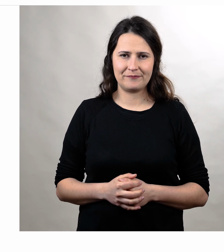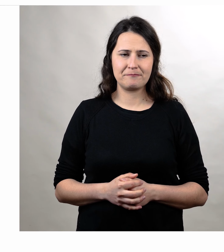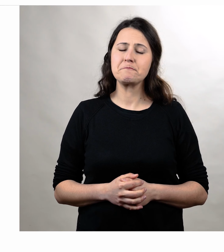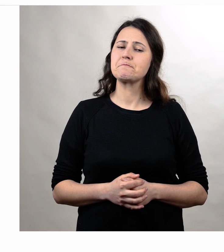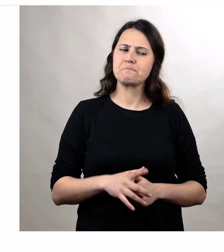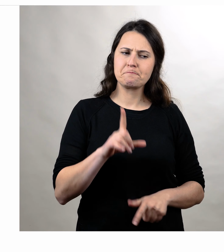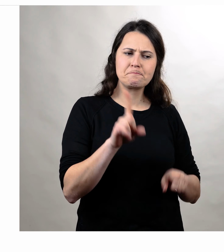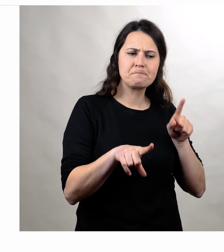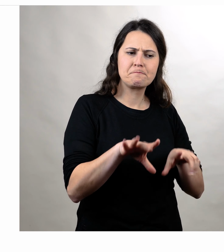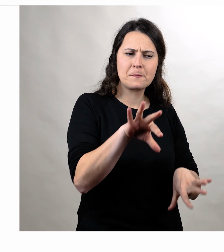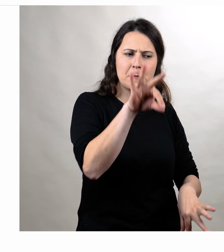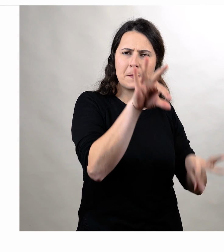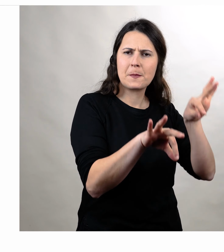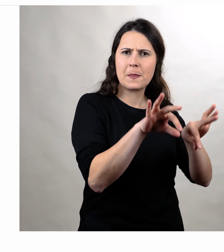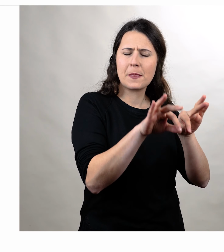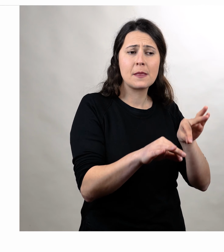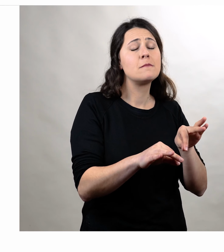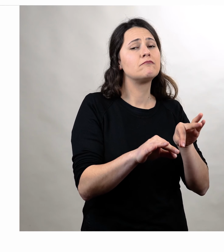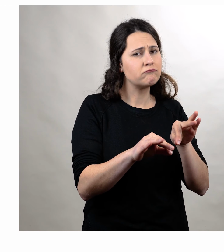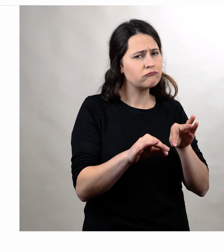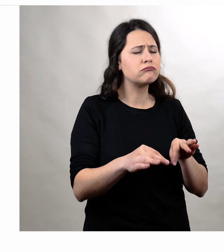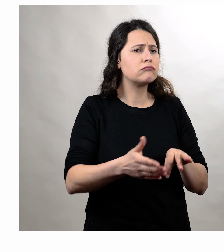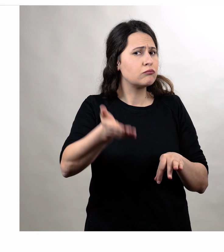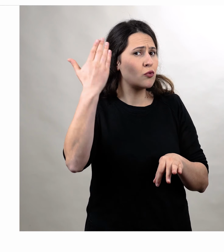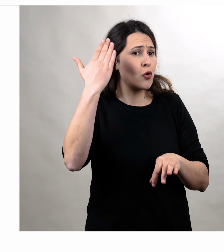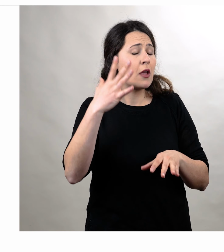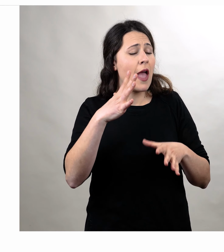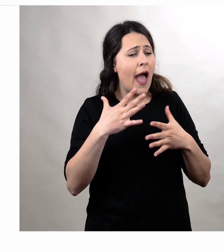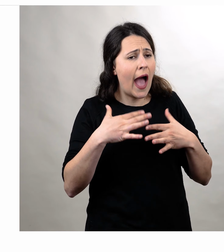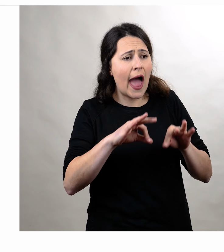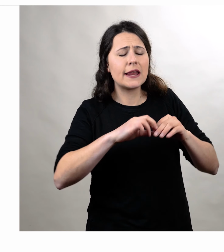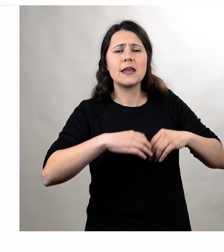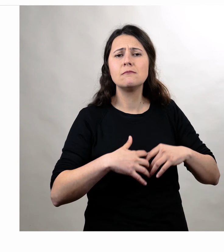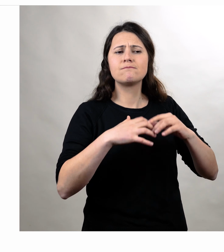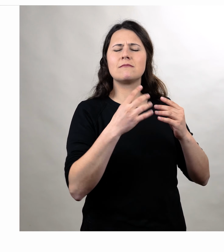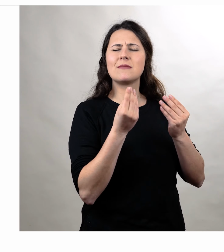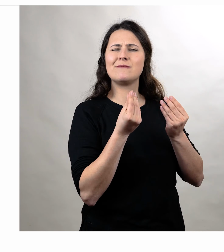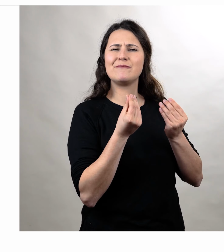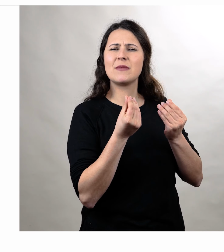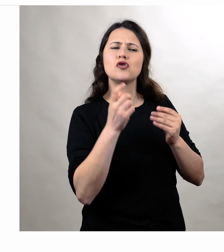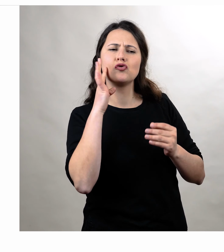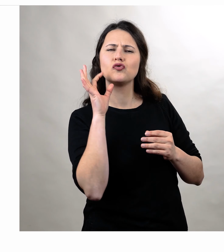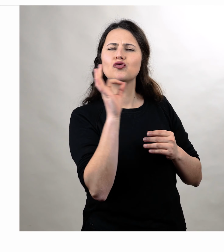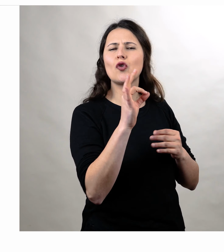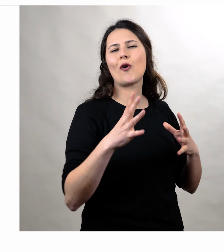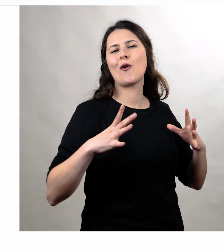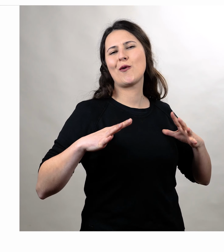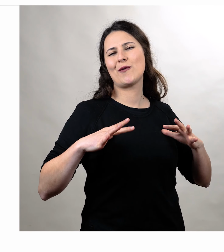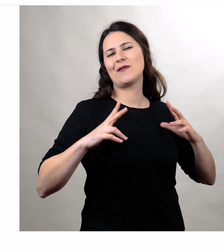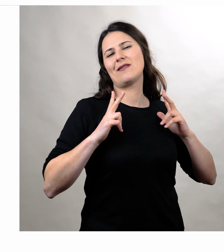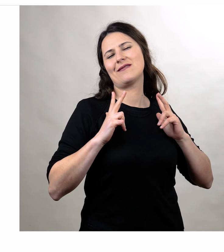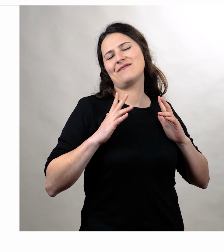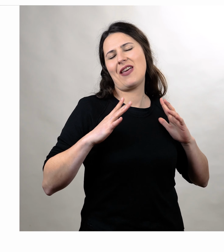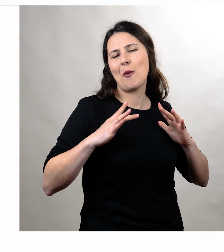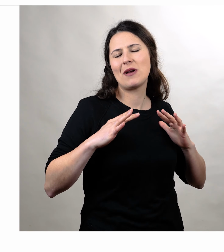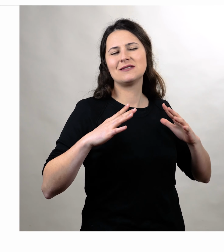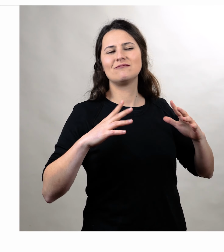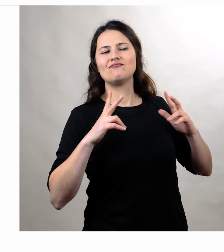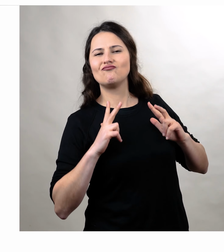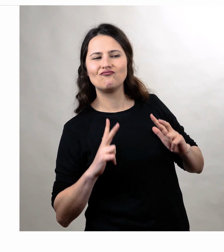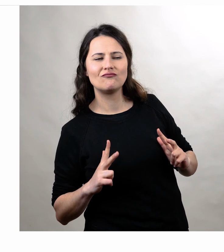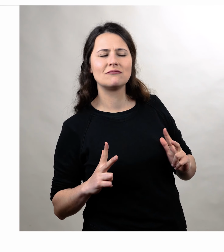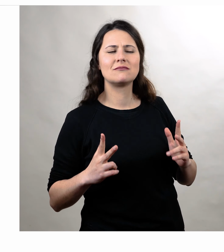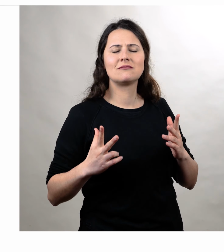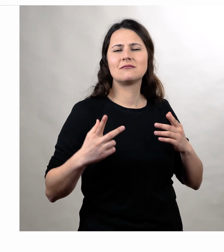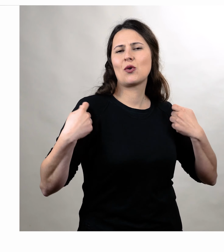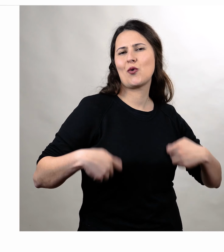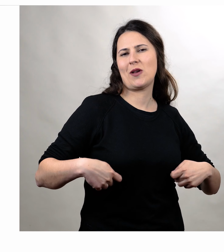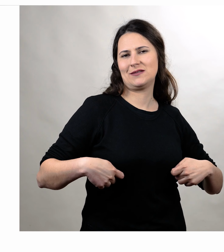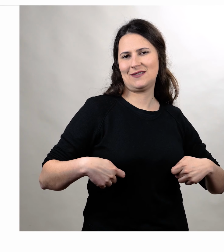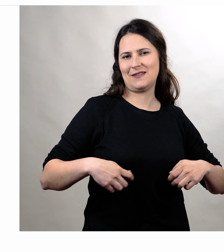Άλλες όμως ιδρύθηκαν από την αρχή ειδικά για να πραγματοποιούν κρουαζιέρες.